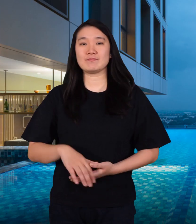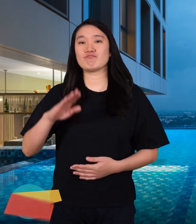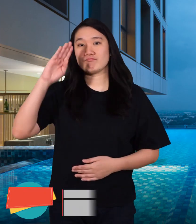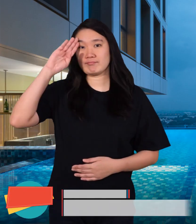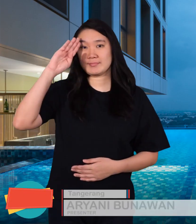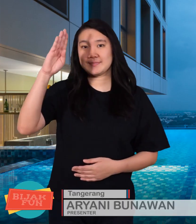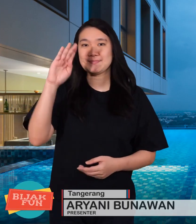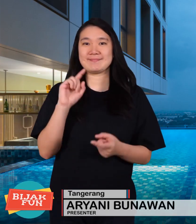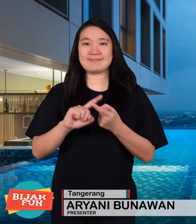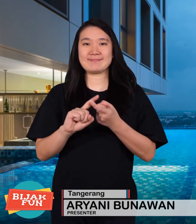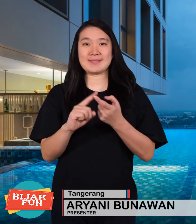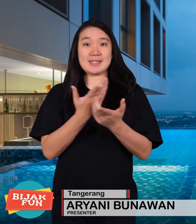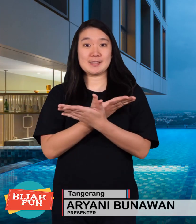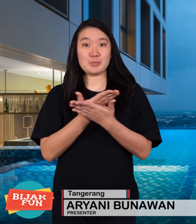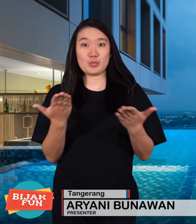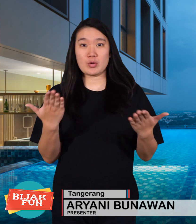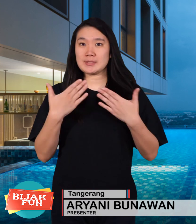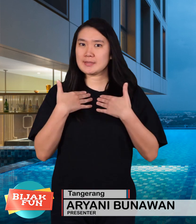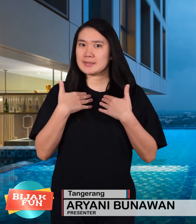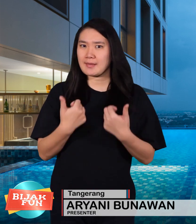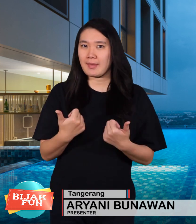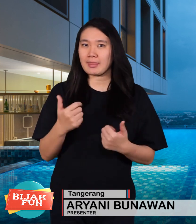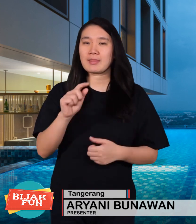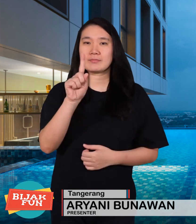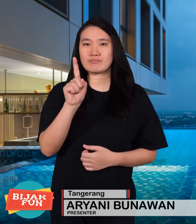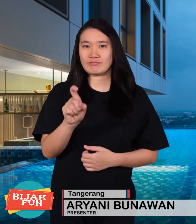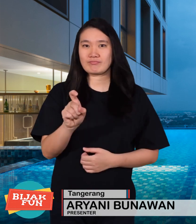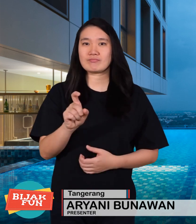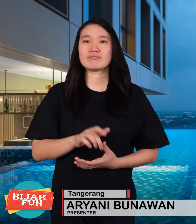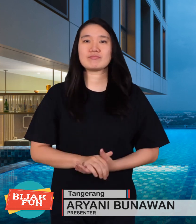Halo teman-teman semua, kalian sehat?